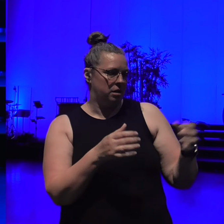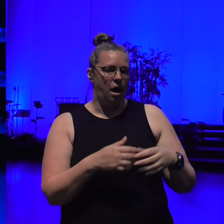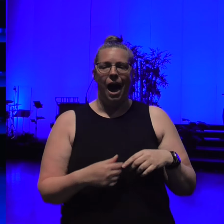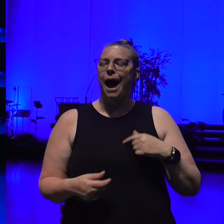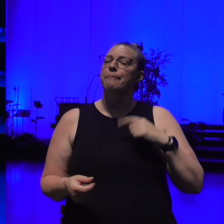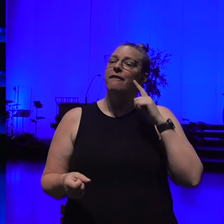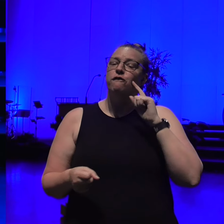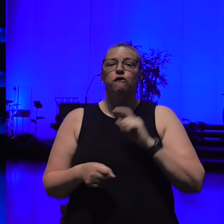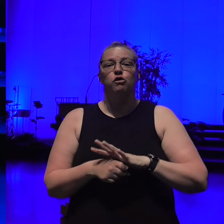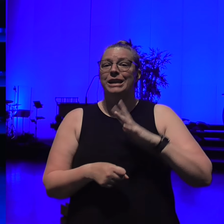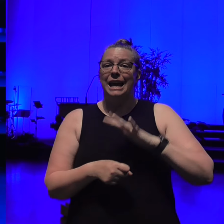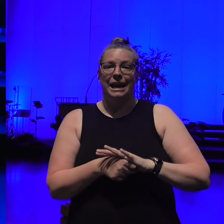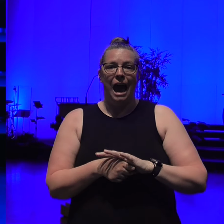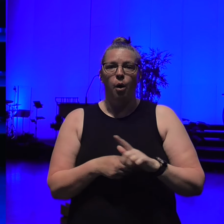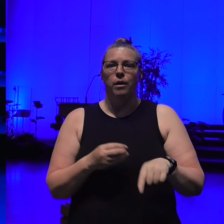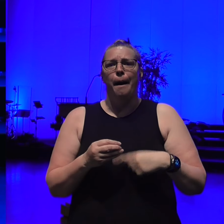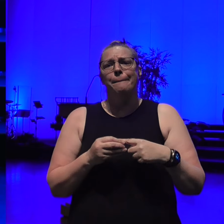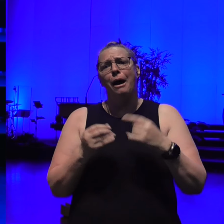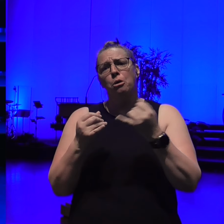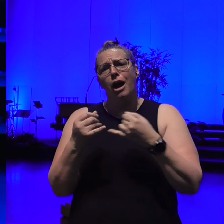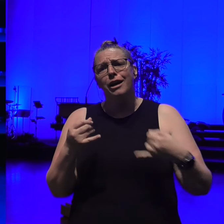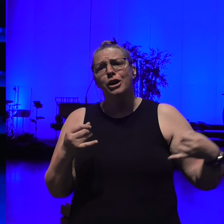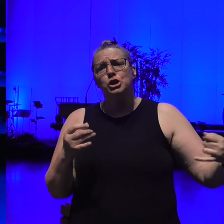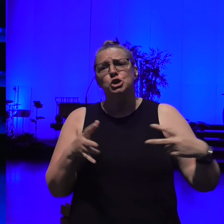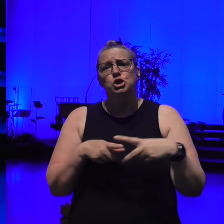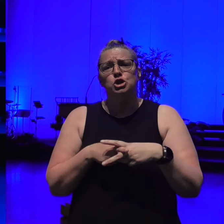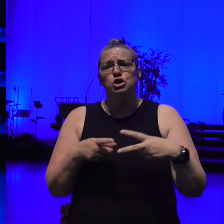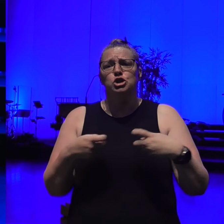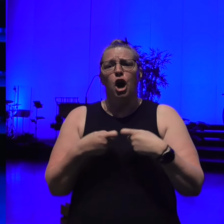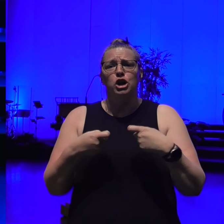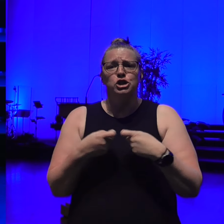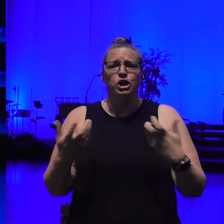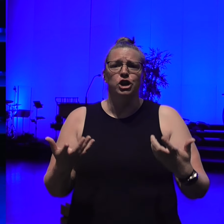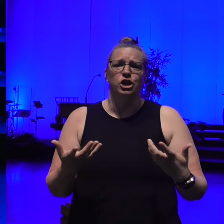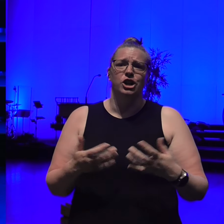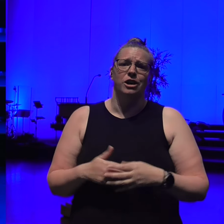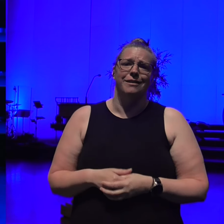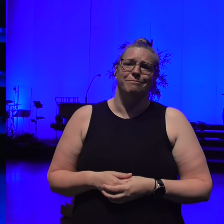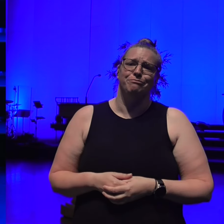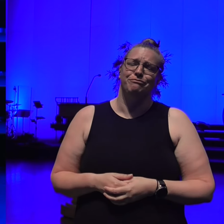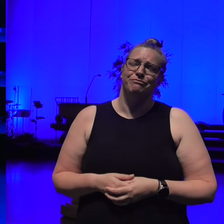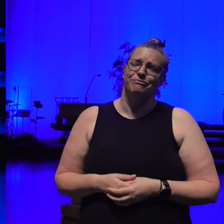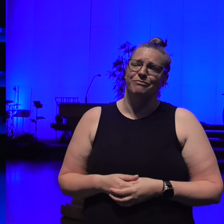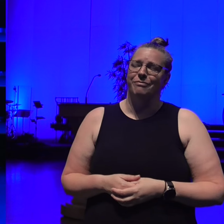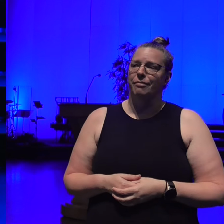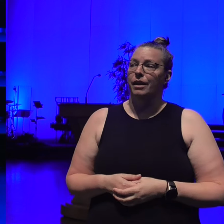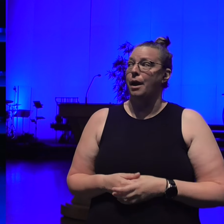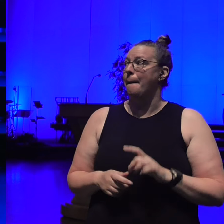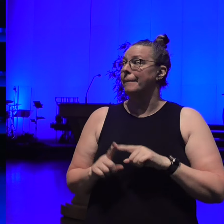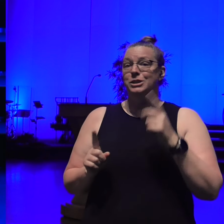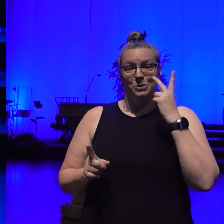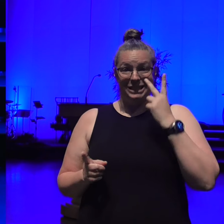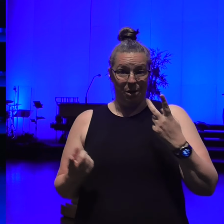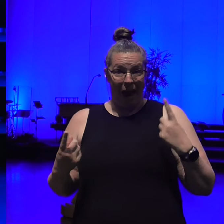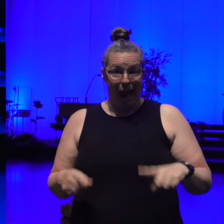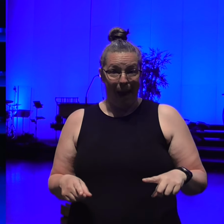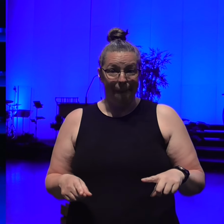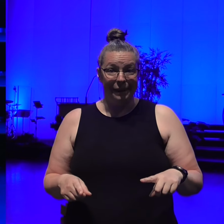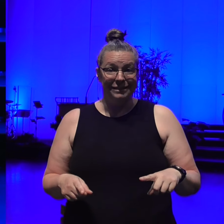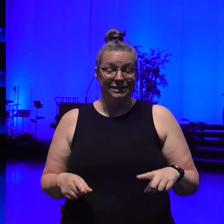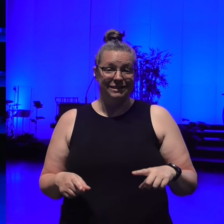cargador de pared Pero, ¿ves cómo hacemos esto en nuestras vidas a veces con nuestras